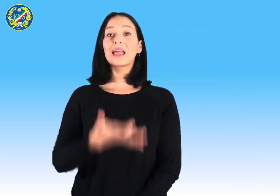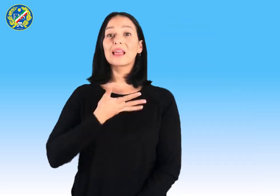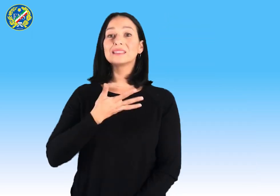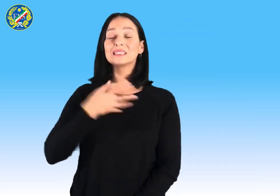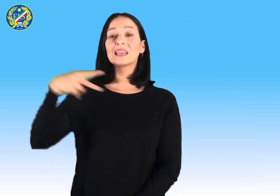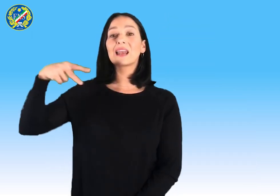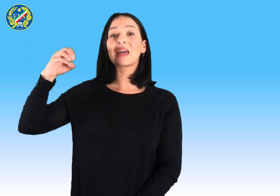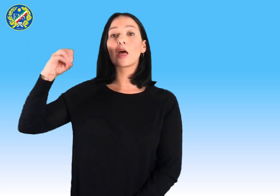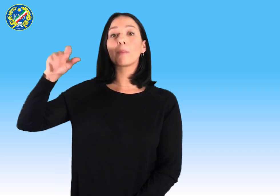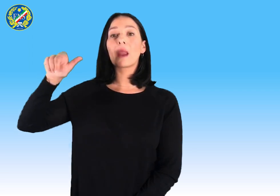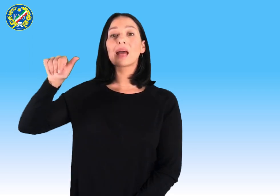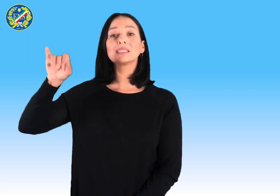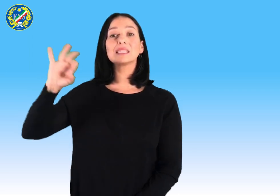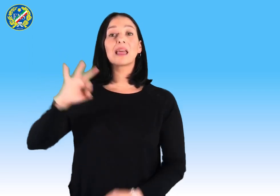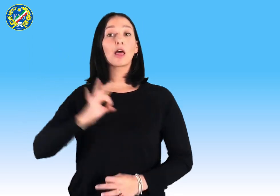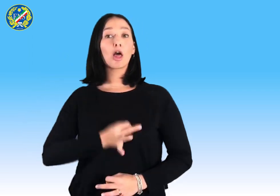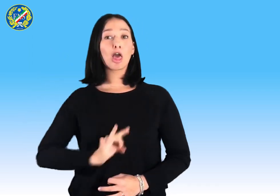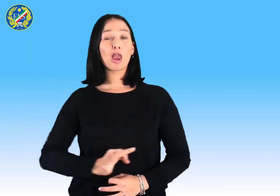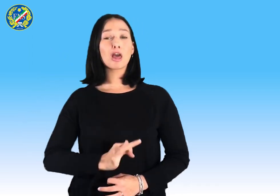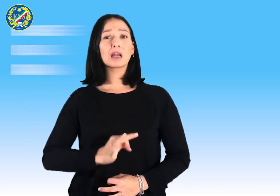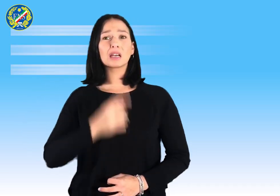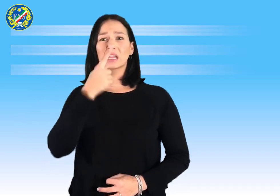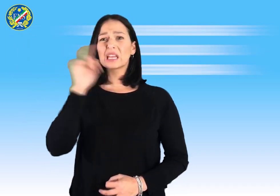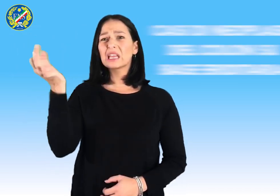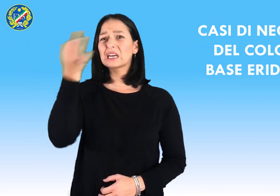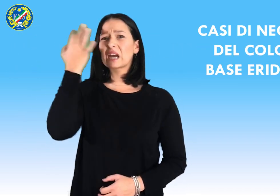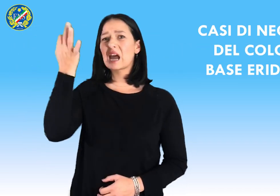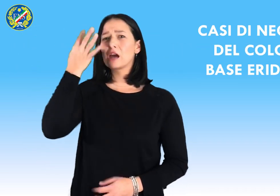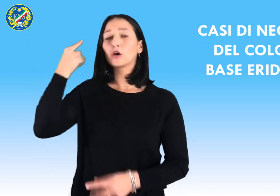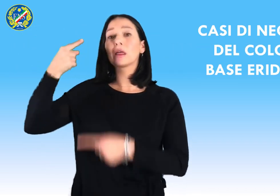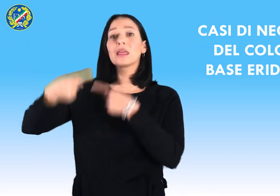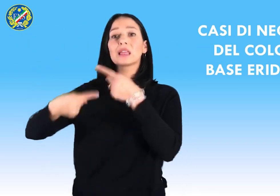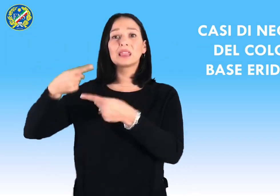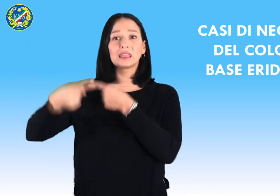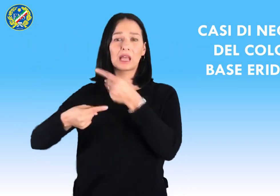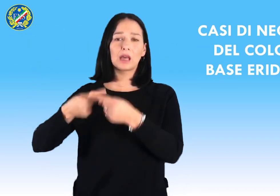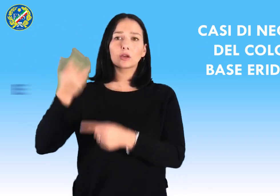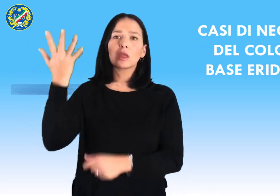Esistono inoltre casi rari di neoplasie del colon su base ereditaria